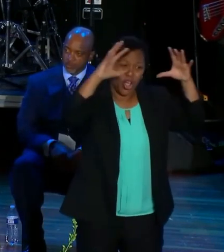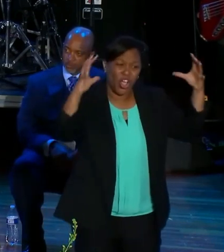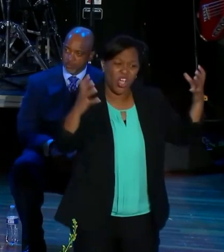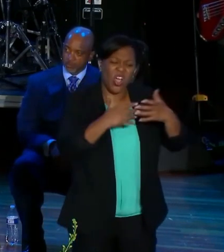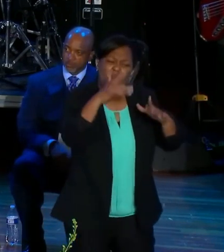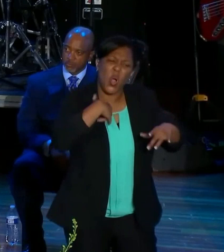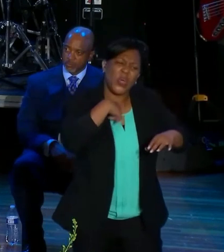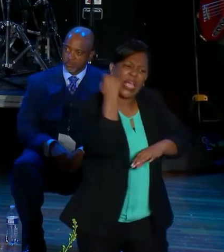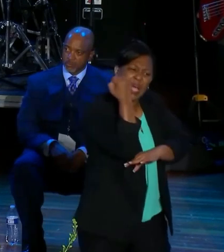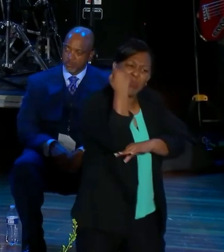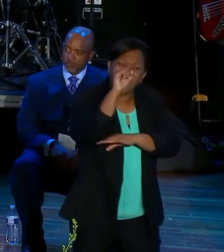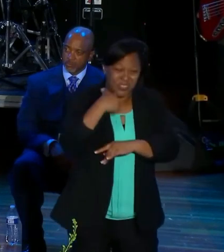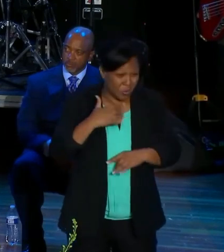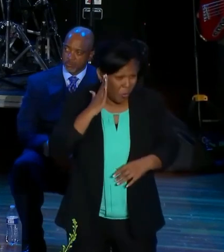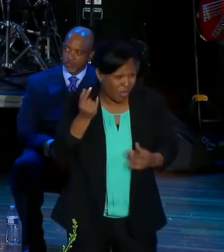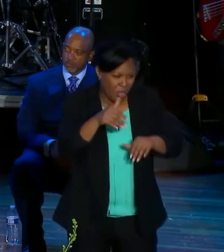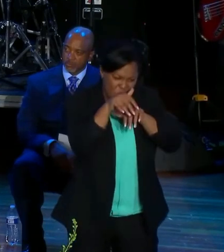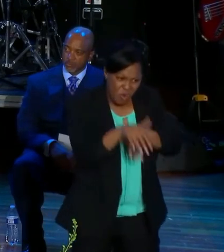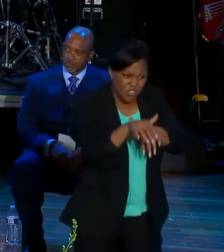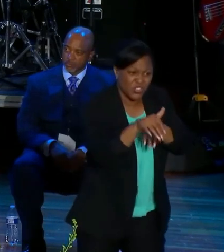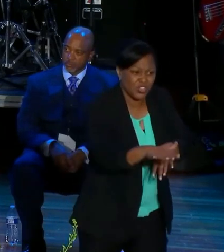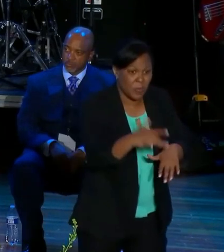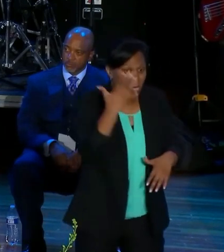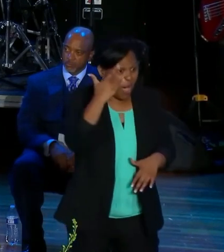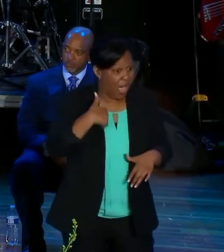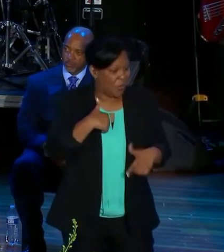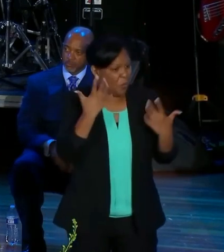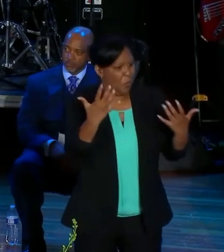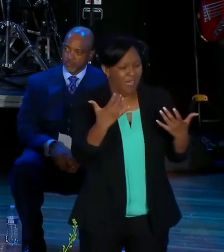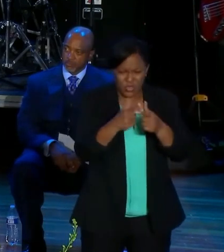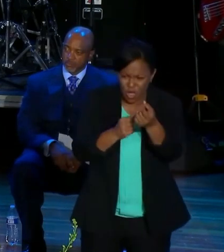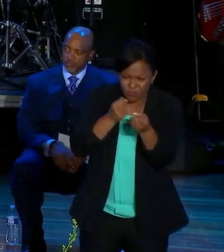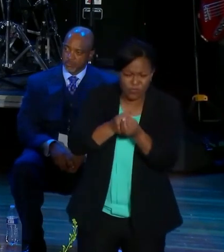Vi kunde inte andas. Inte därför att det var något fel med våra lungor